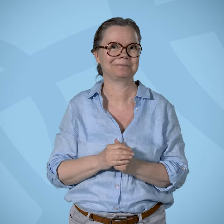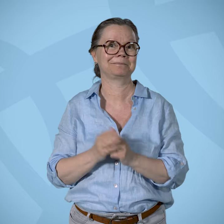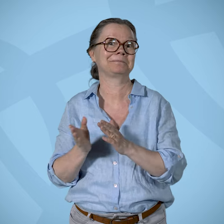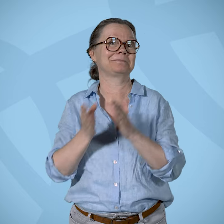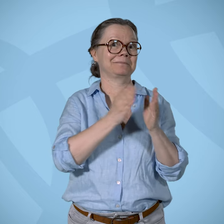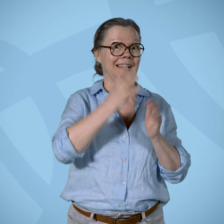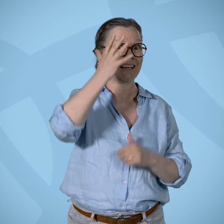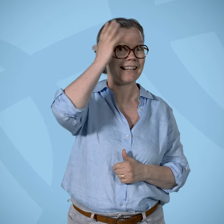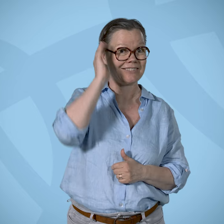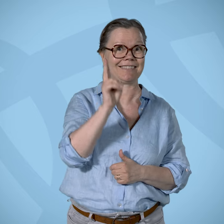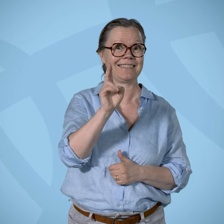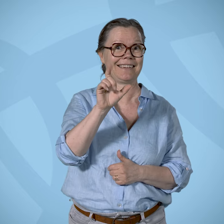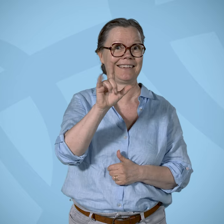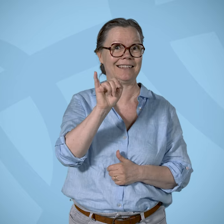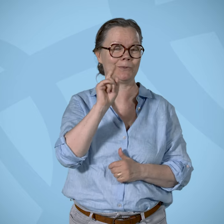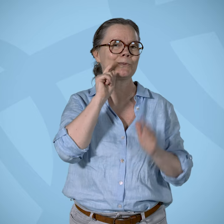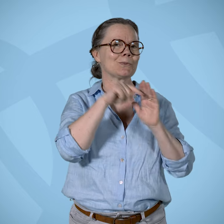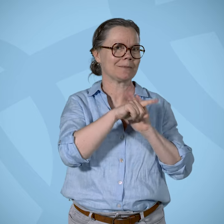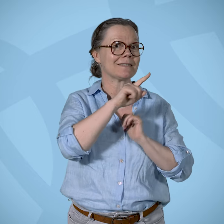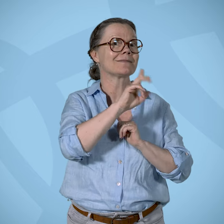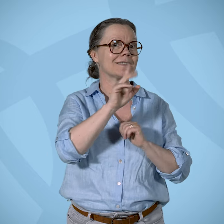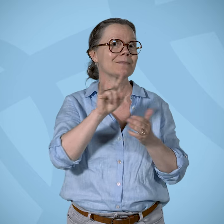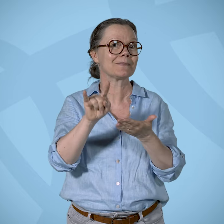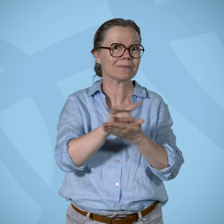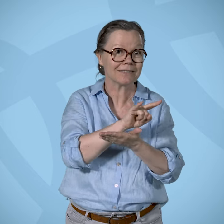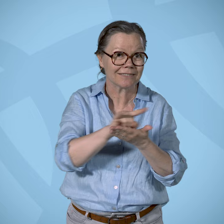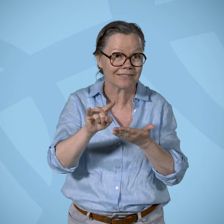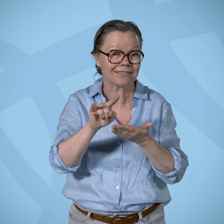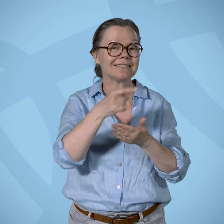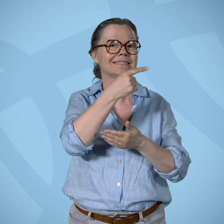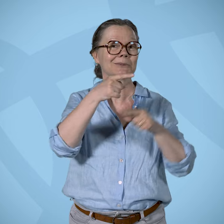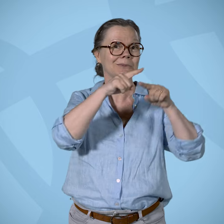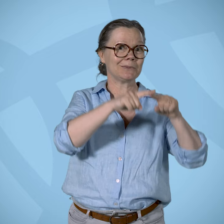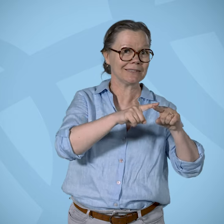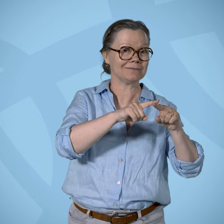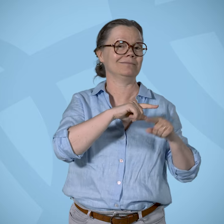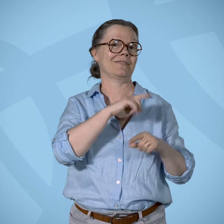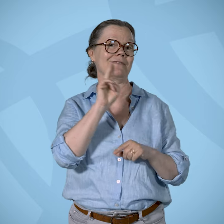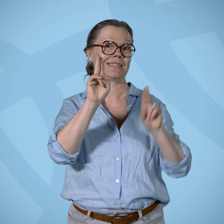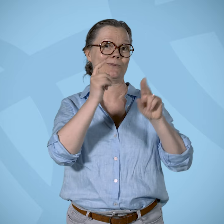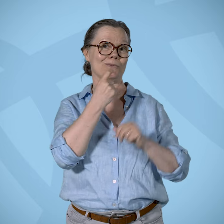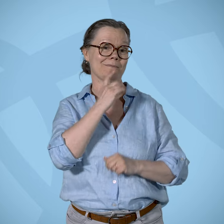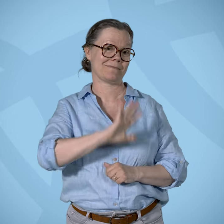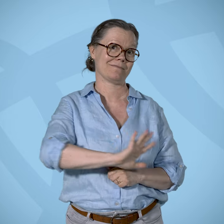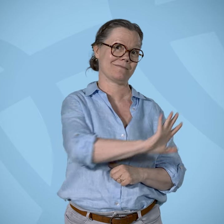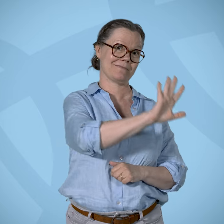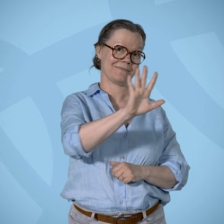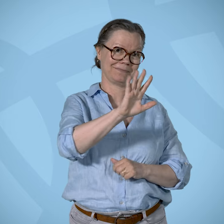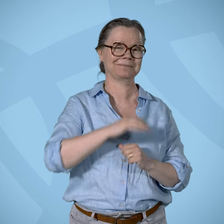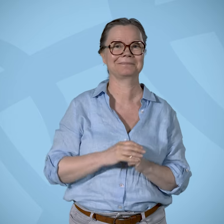Heli Mikkolan aluetta ovat Pirkanmaa, Satakunta ja Varsinais-Suomi.